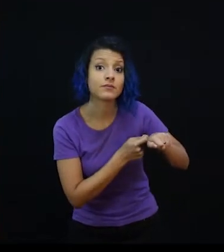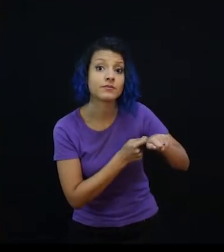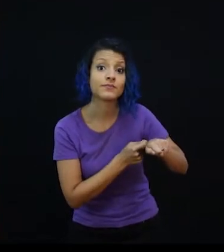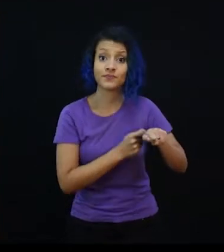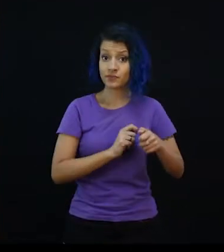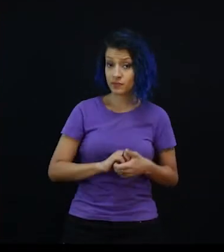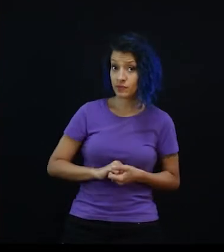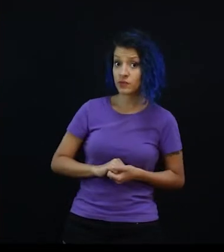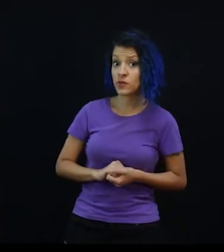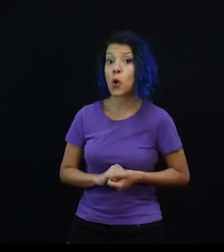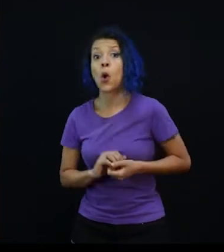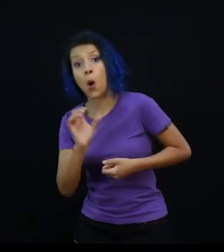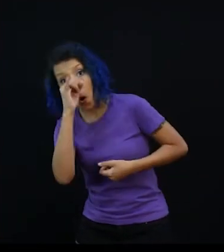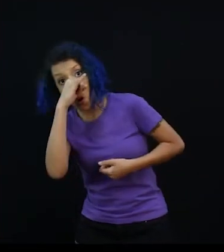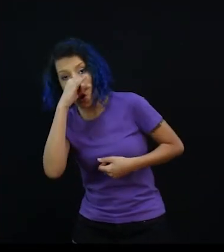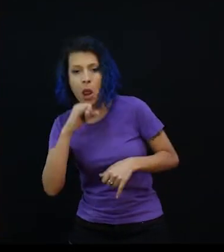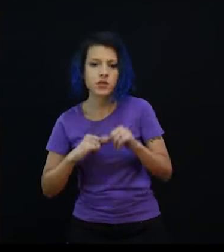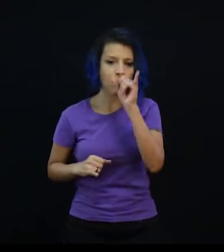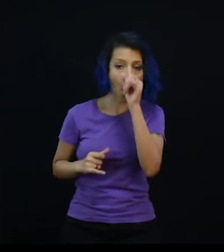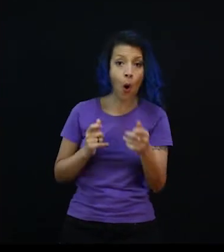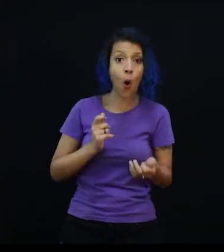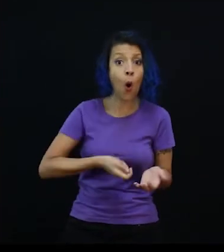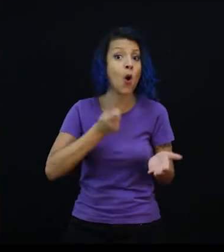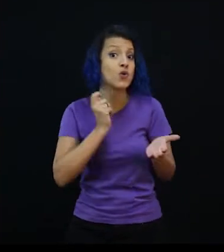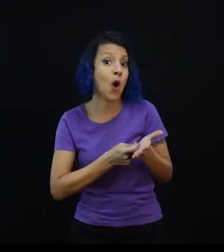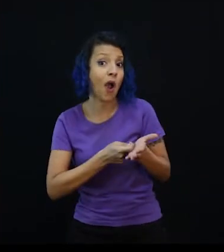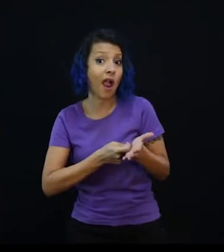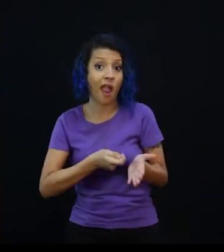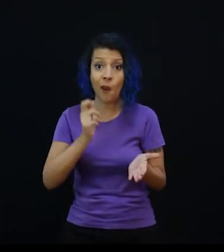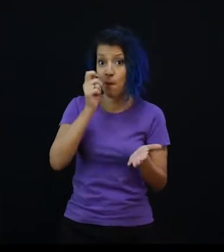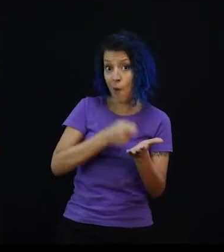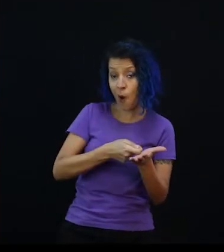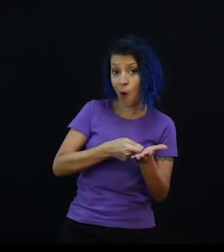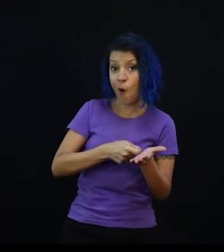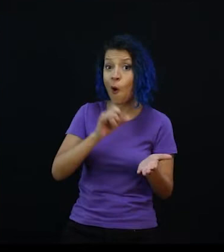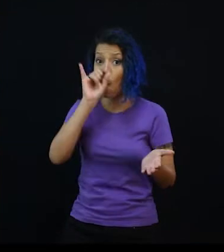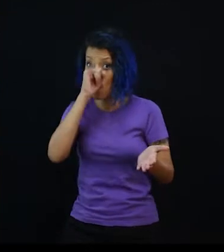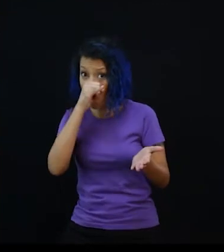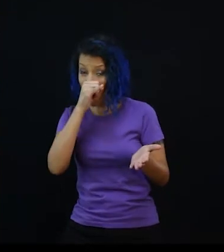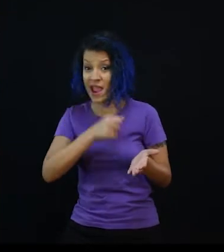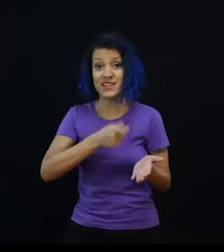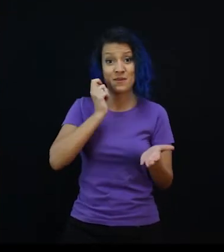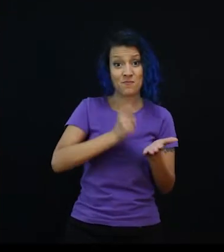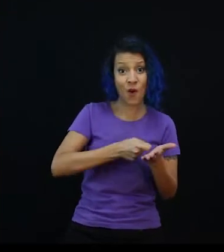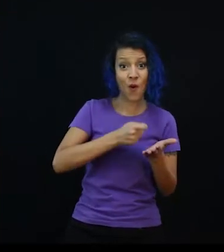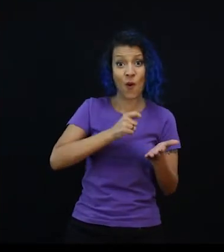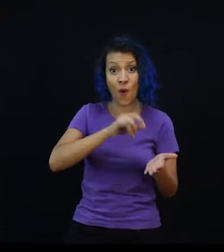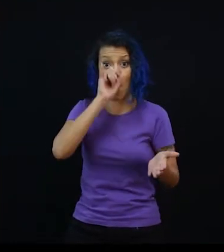É um porco esse porco